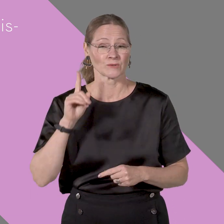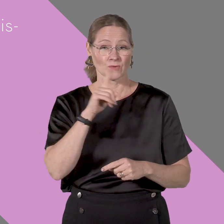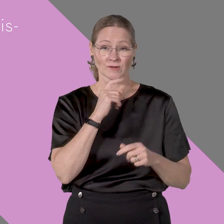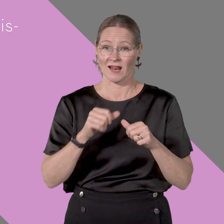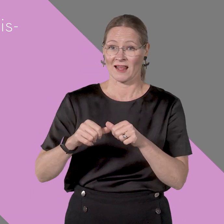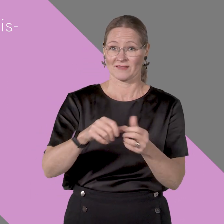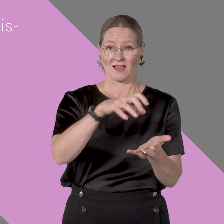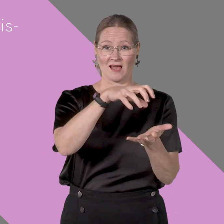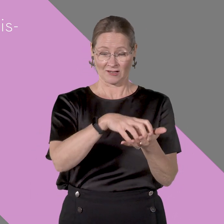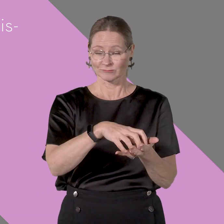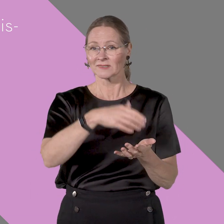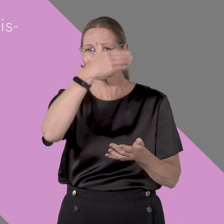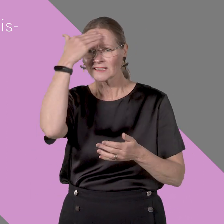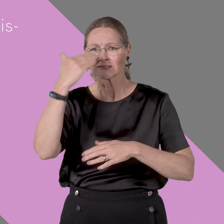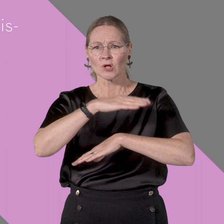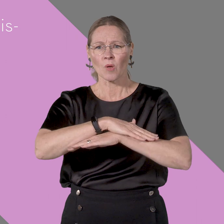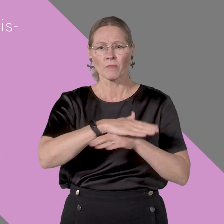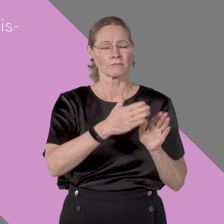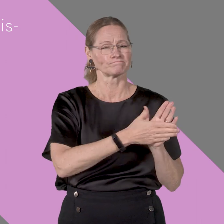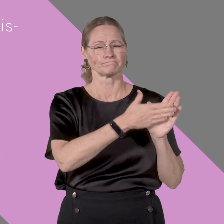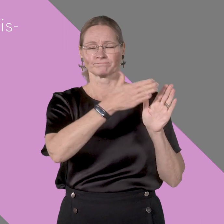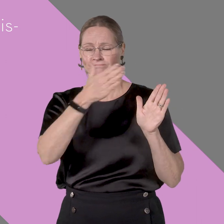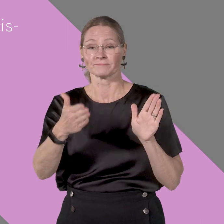Kuurojen Liiton hallitus kokoontui toissa viikolla -